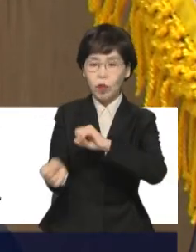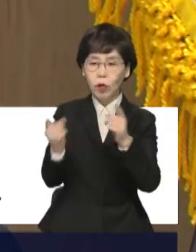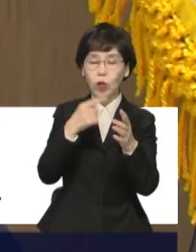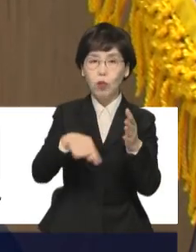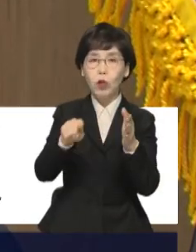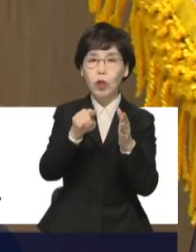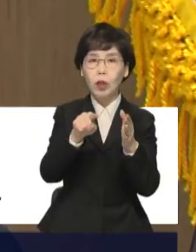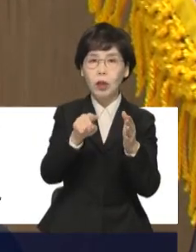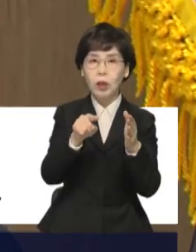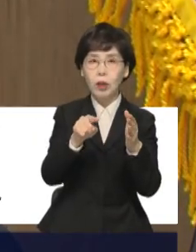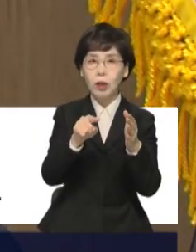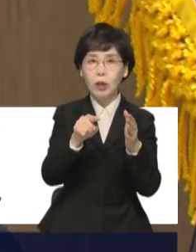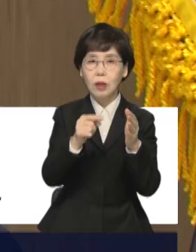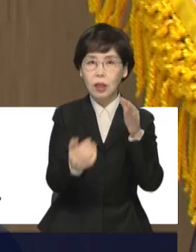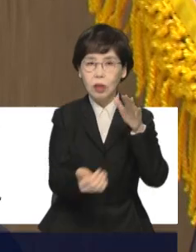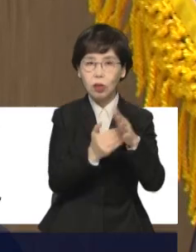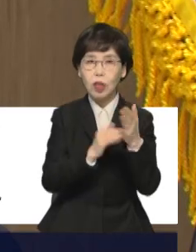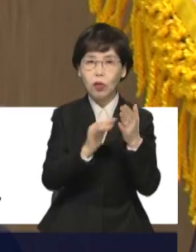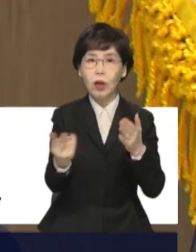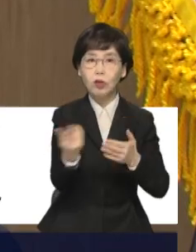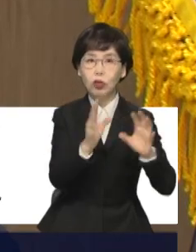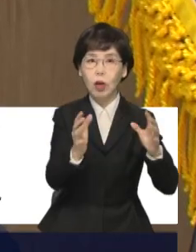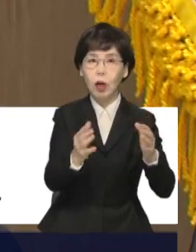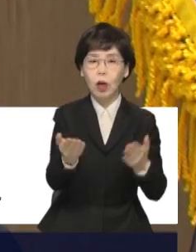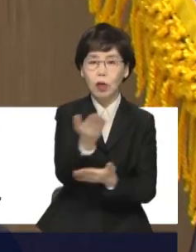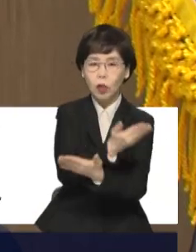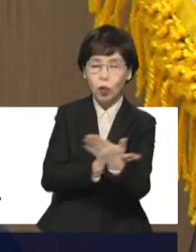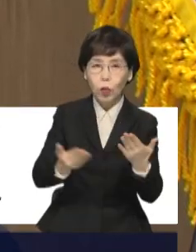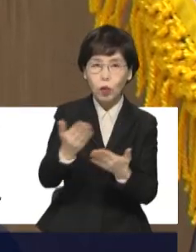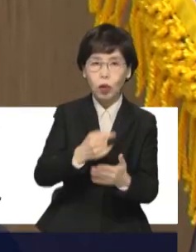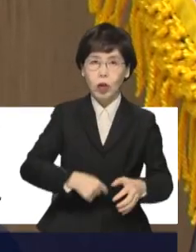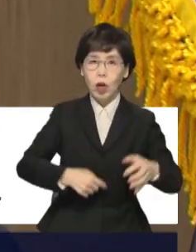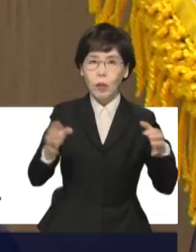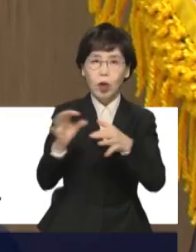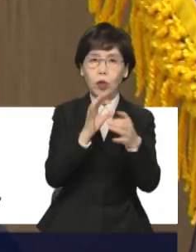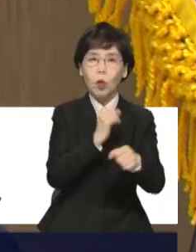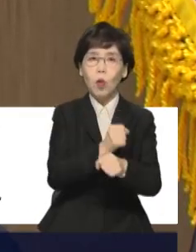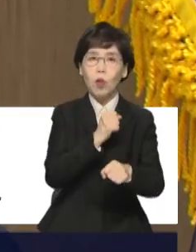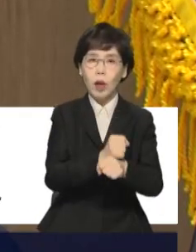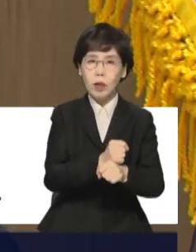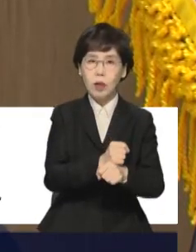교류와 협력을 통해 필요불가결한 동반자로 발전한 한일 관계를